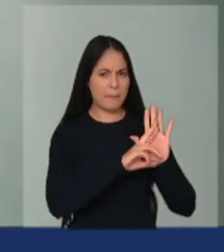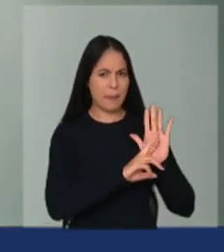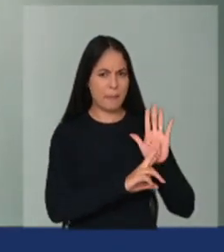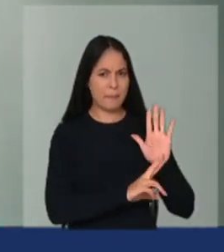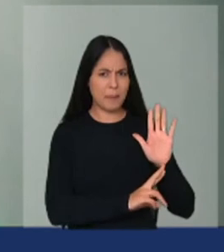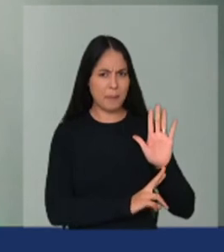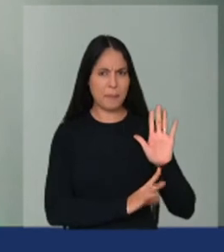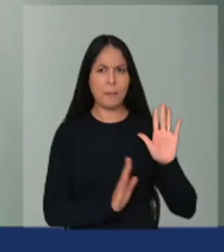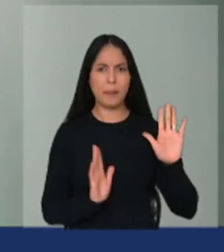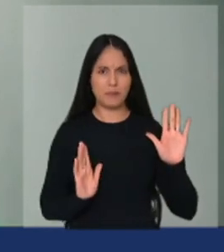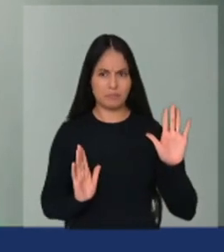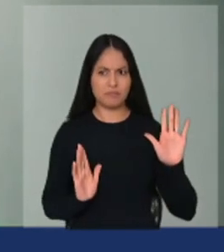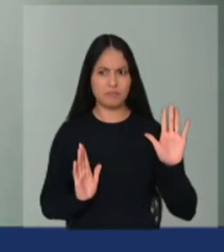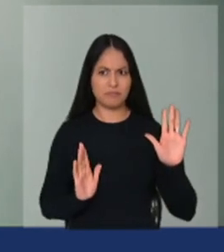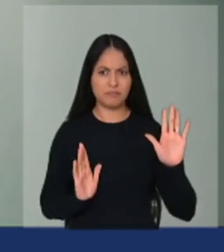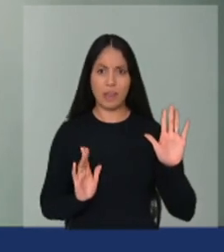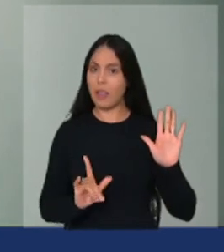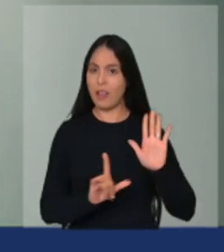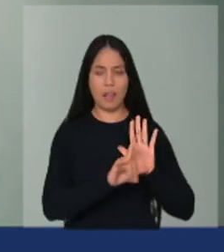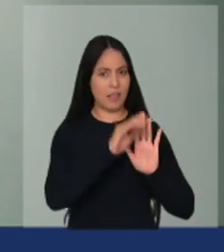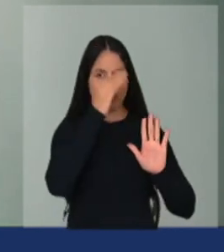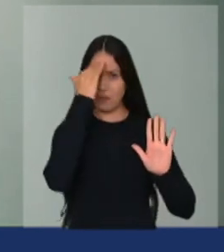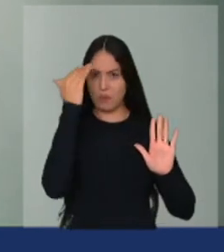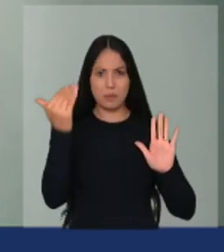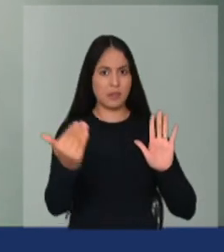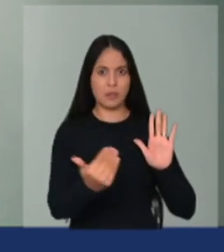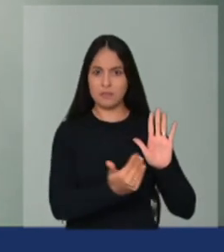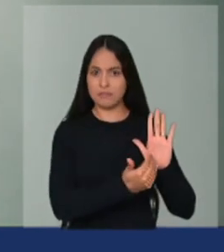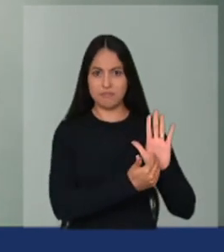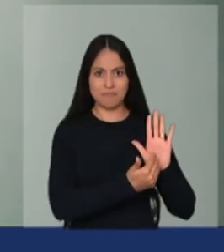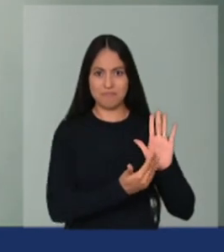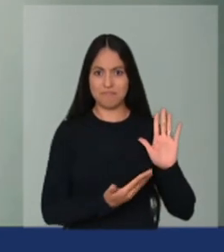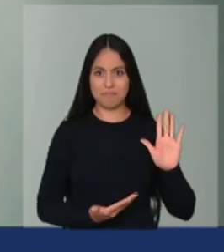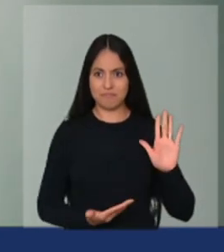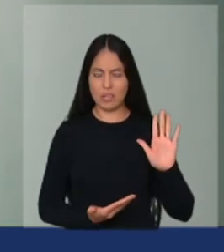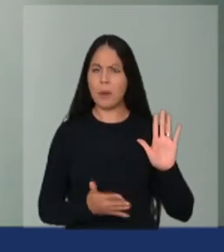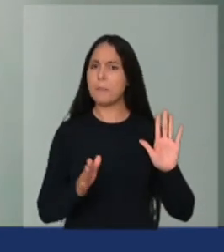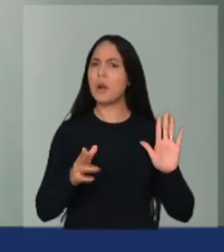PARA PODER MANOBRAR CARGOS E COMISSÕES NA ESTRUTURA DE